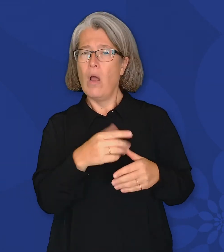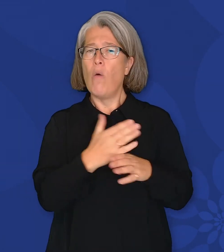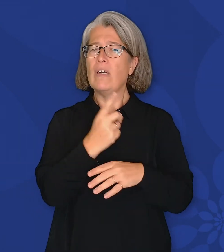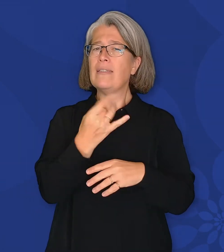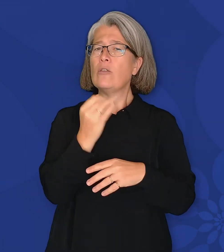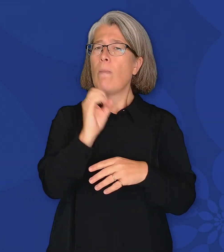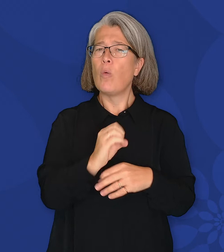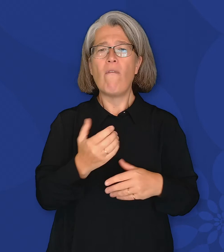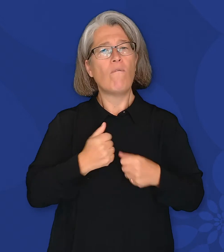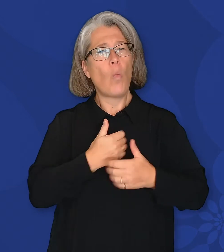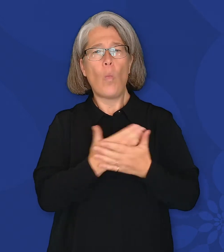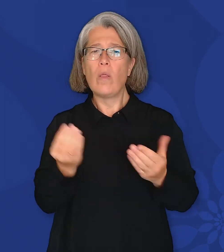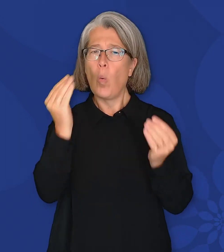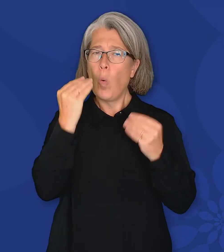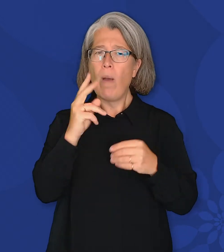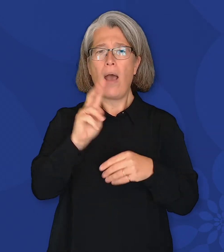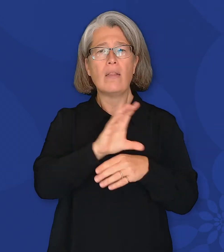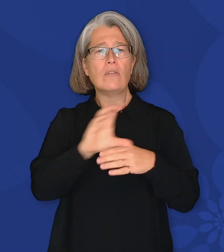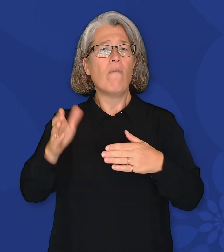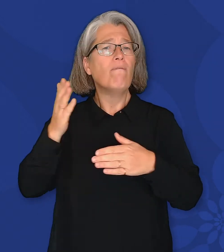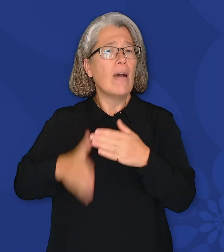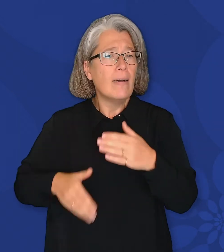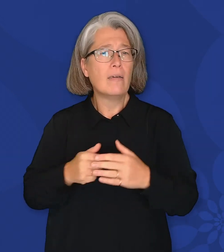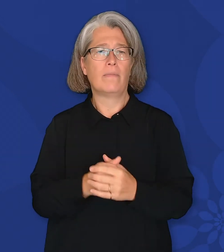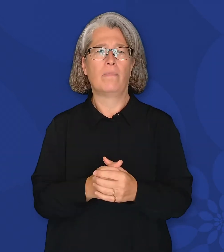åldersklassen utan en examen på andra stadiet.